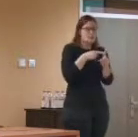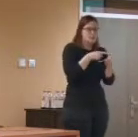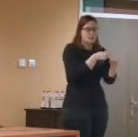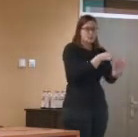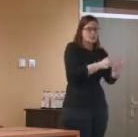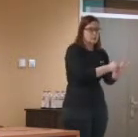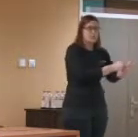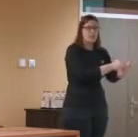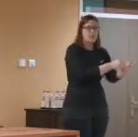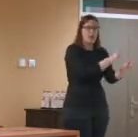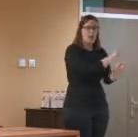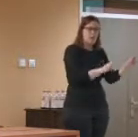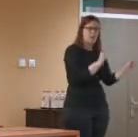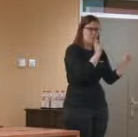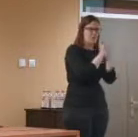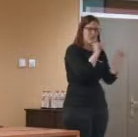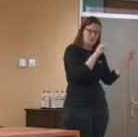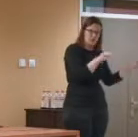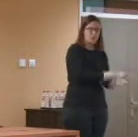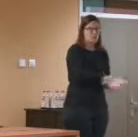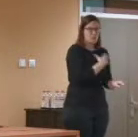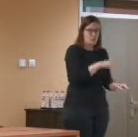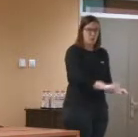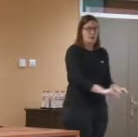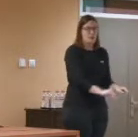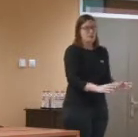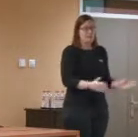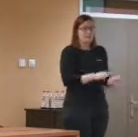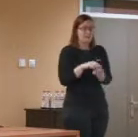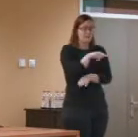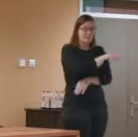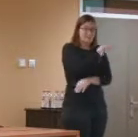En algunos casos, estos periodistas resultaban incómodos para sus propios medios